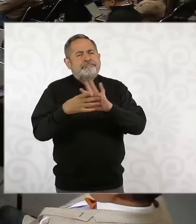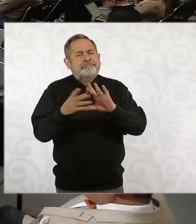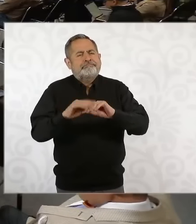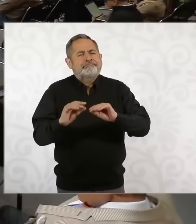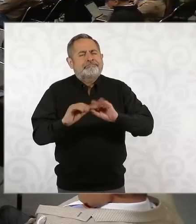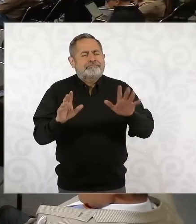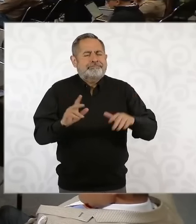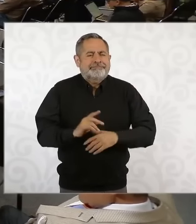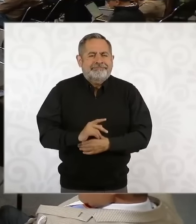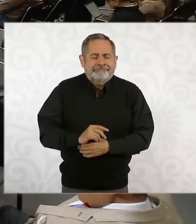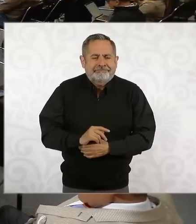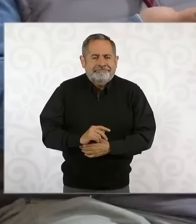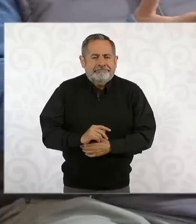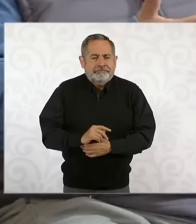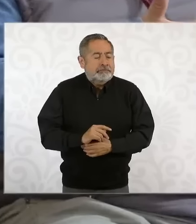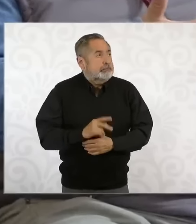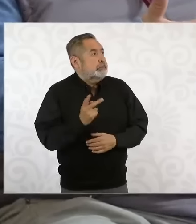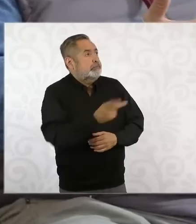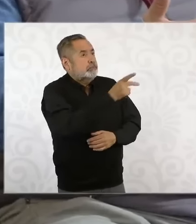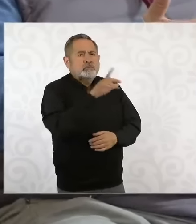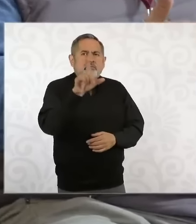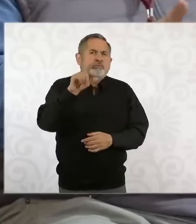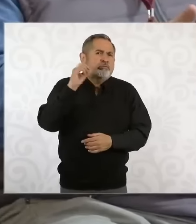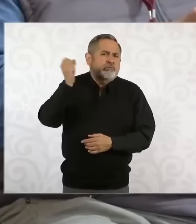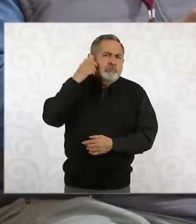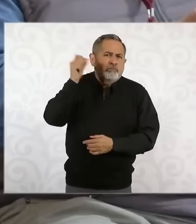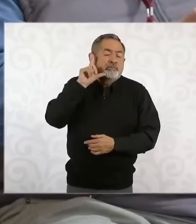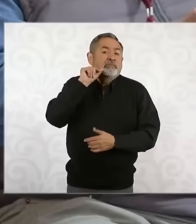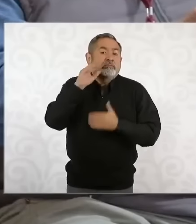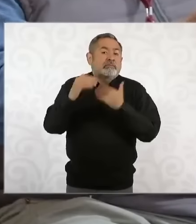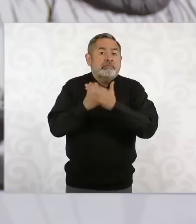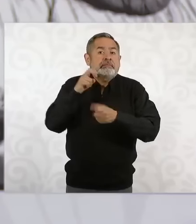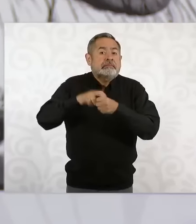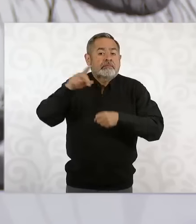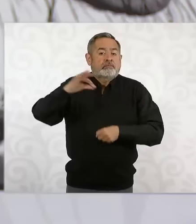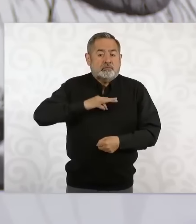preguntarle la conferencia del día de mañana en Toluca, ¿qué obedece? Mañana es en Toluca.